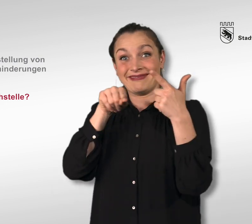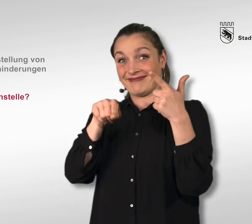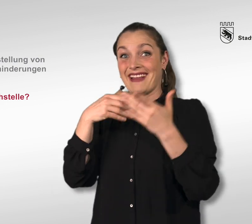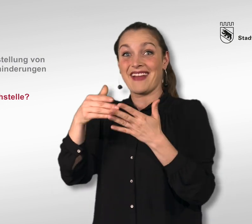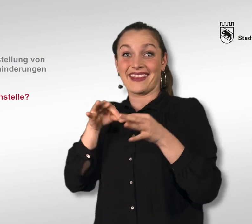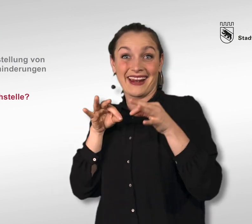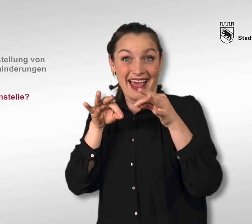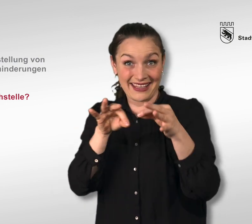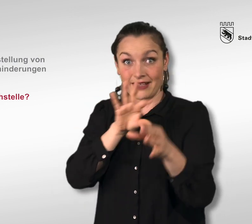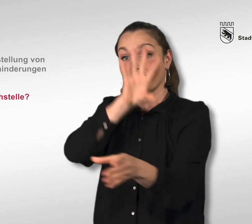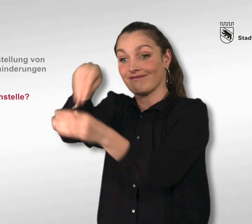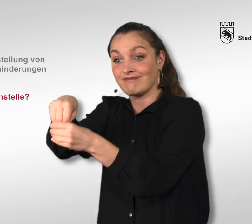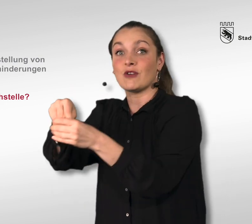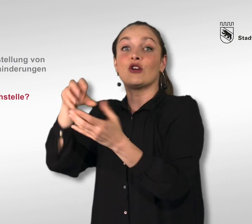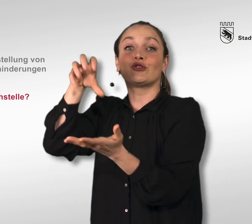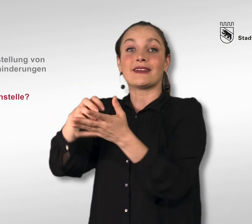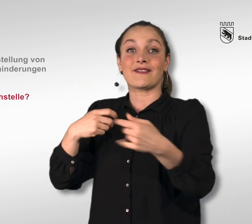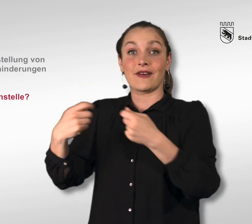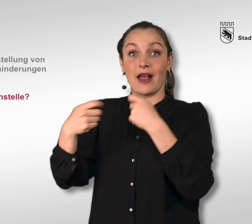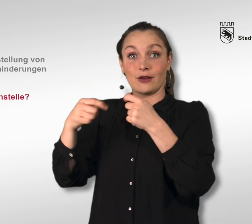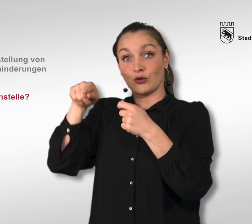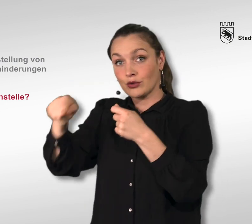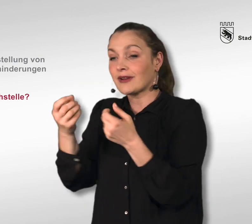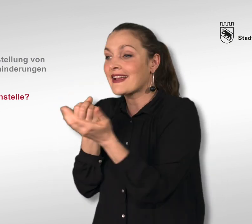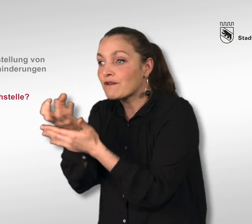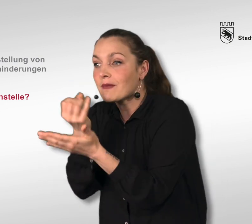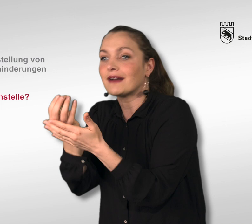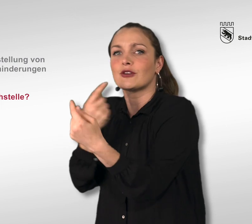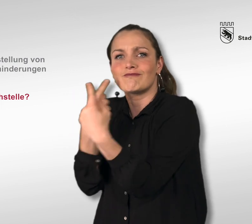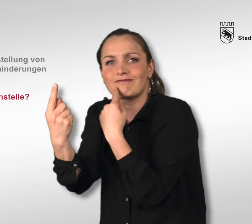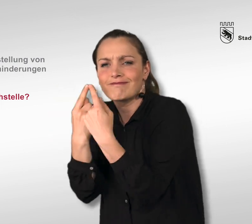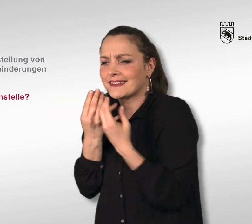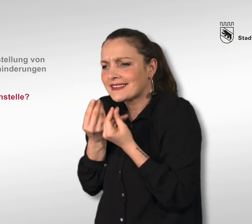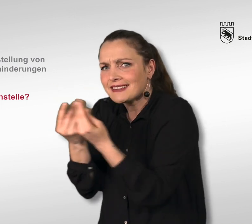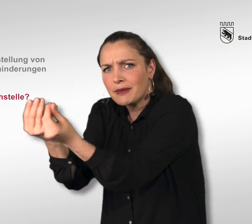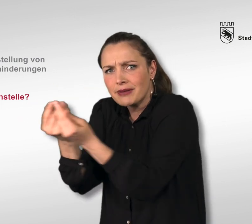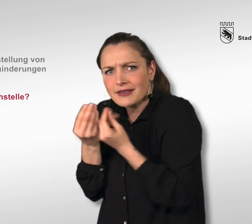indem sie die Stadtverwaltung sensibilisiert und berät,